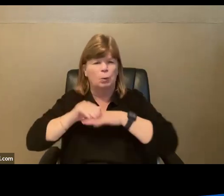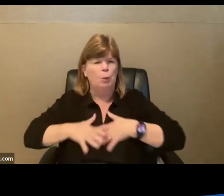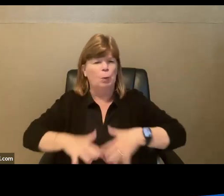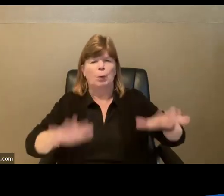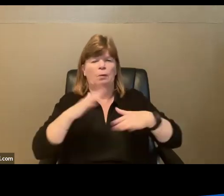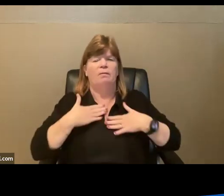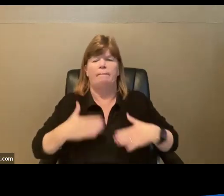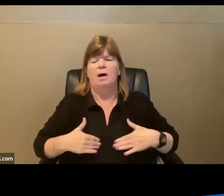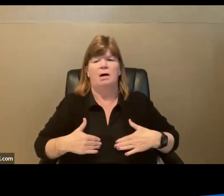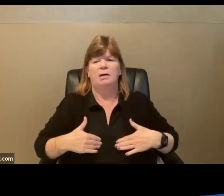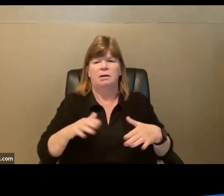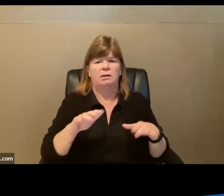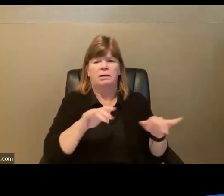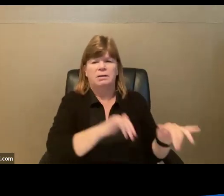como lo hace el Dantroleno.